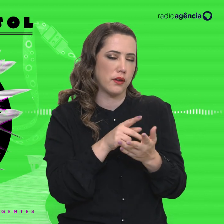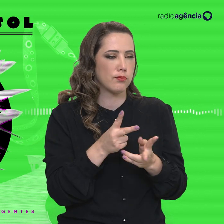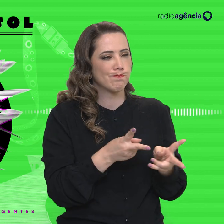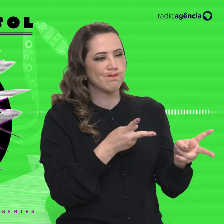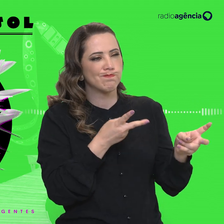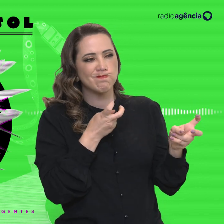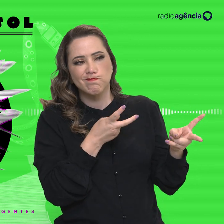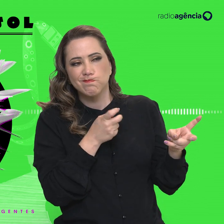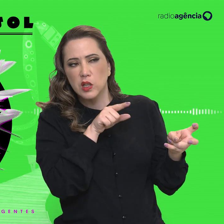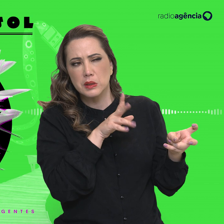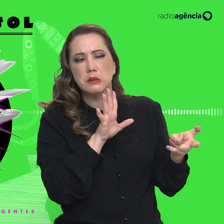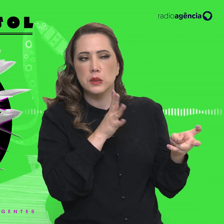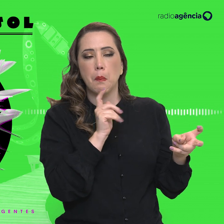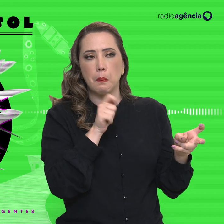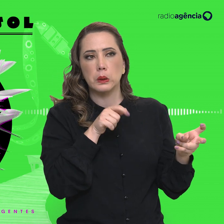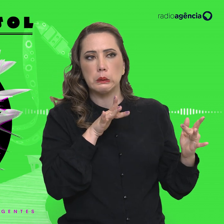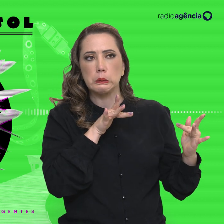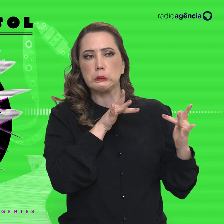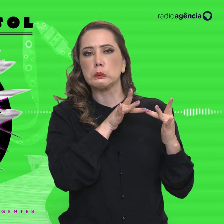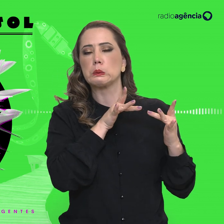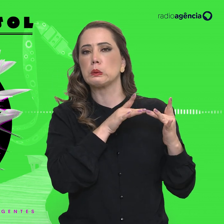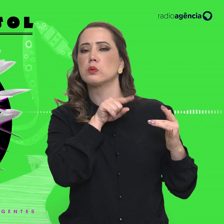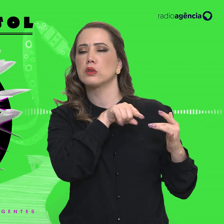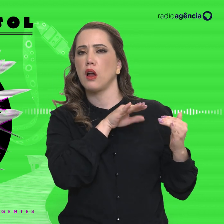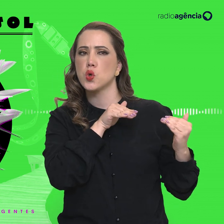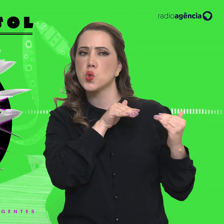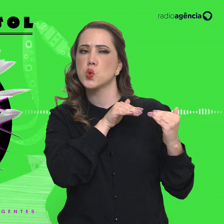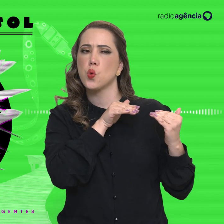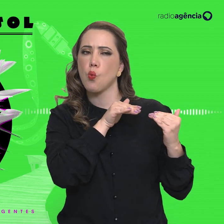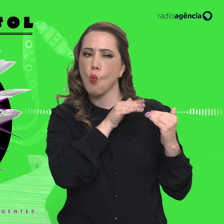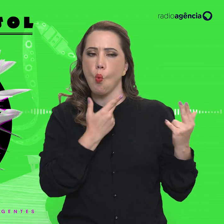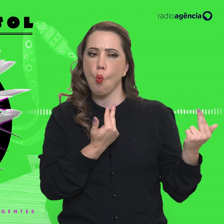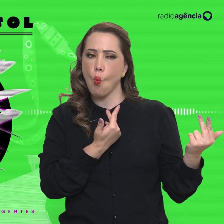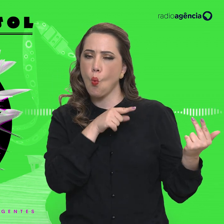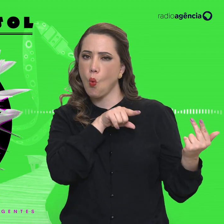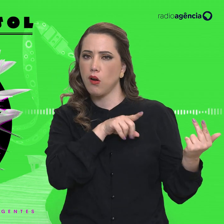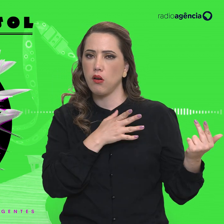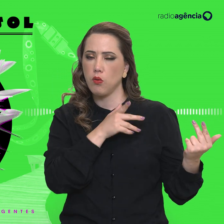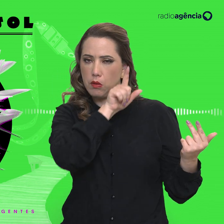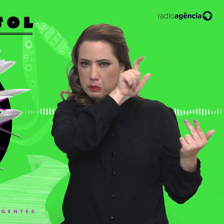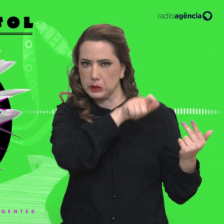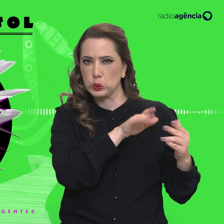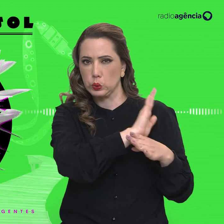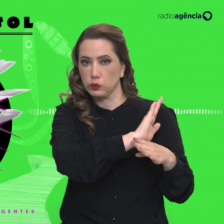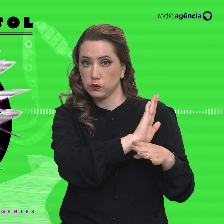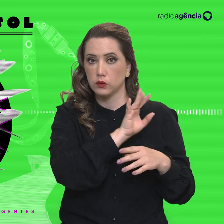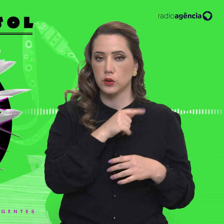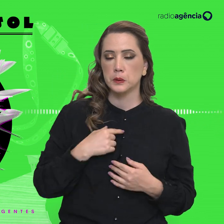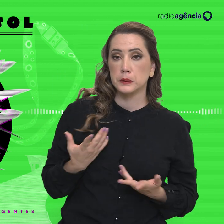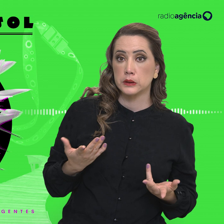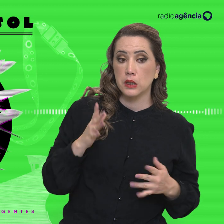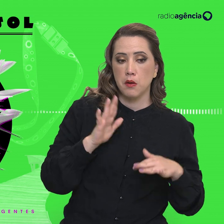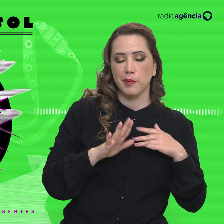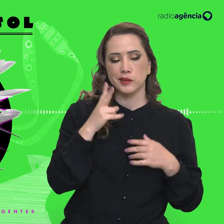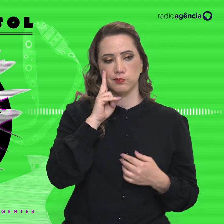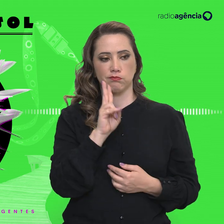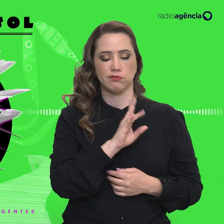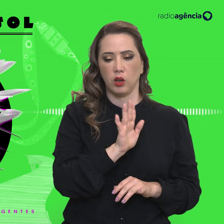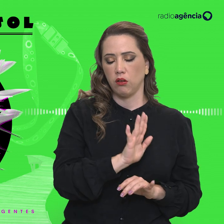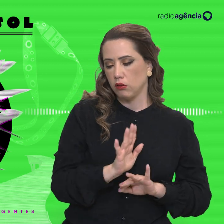Mas eu deixei isso de lado por alguns anos porque eu tinha receio de descobrir que eu